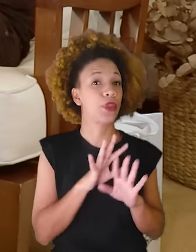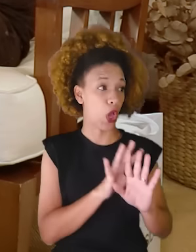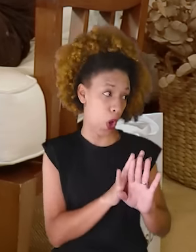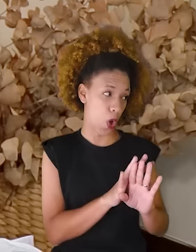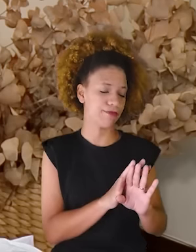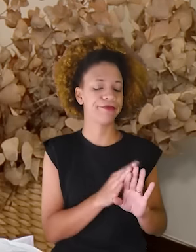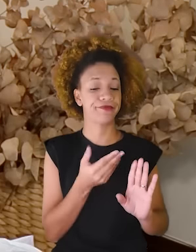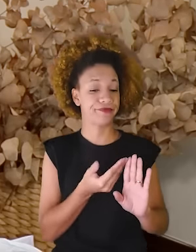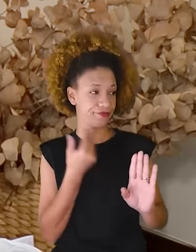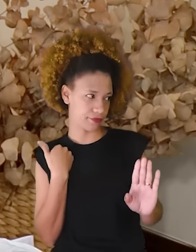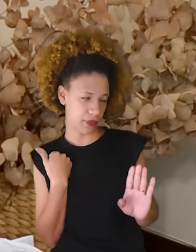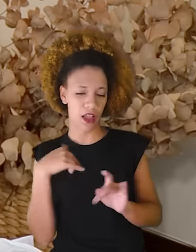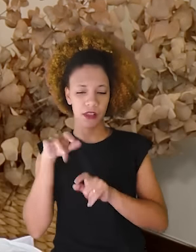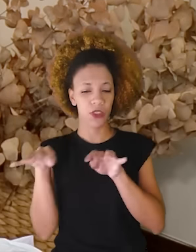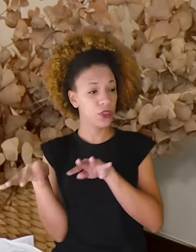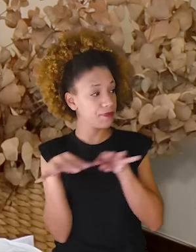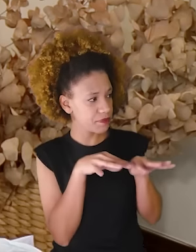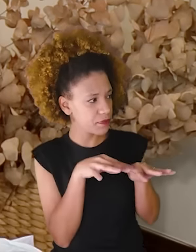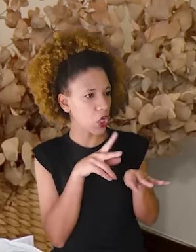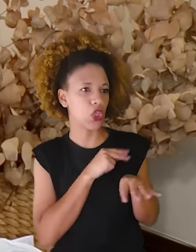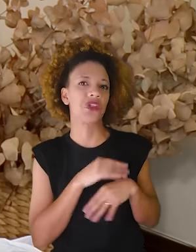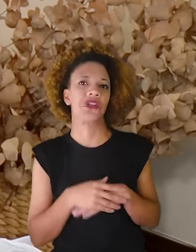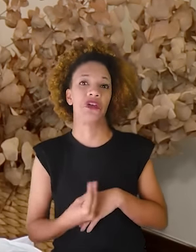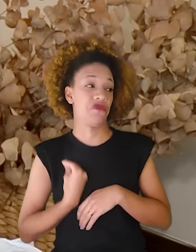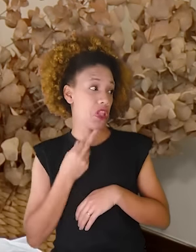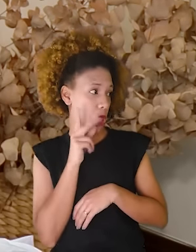lá de fora ah as pessoas de fora olham para você e falam assim cara tua vida é do [ __ ] mano você